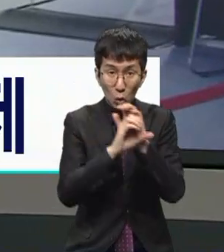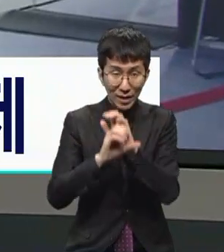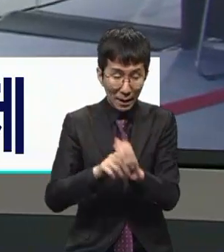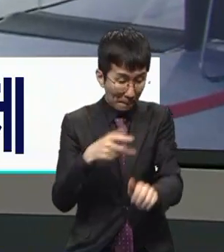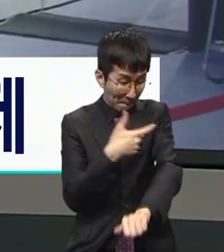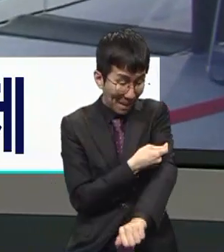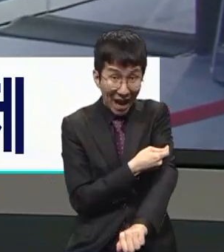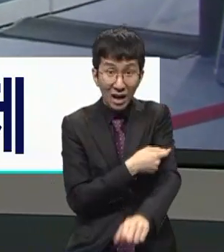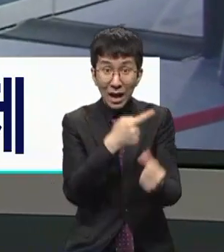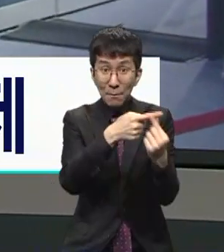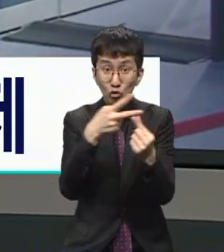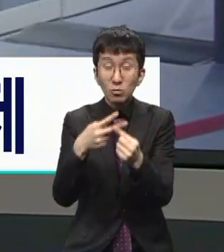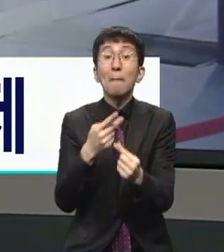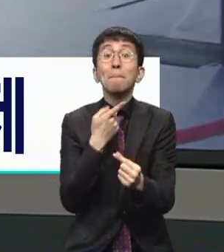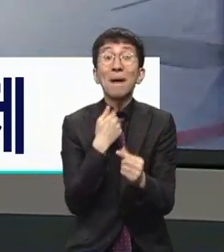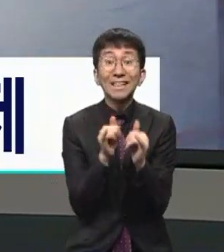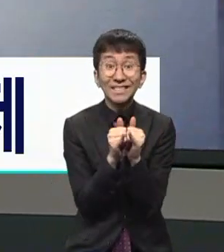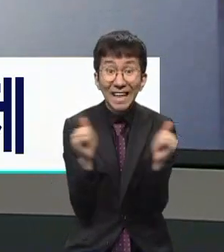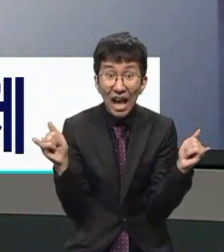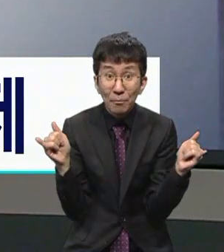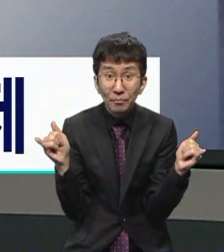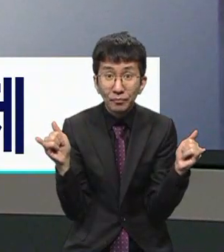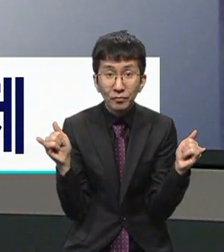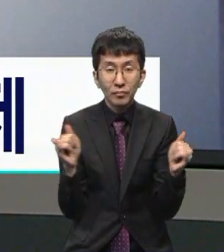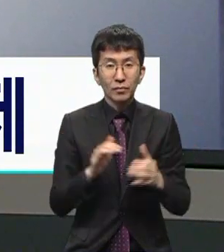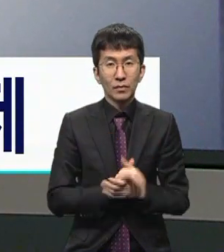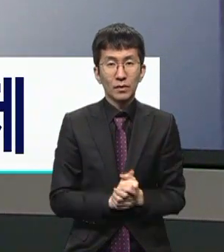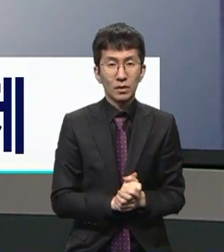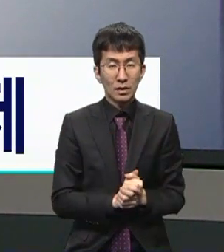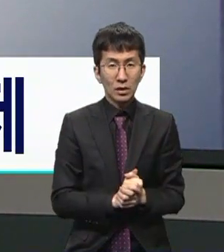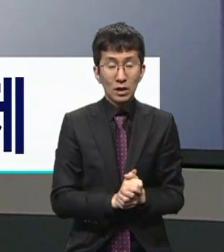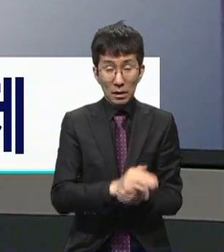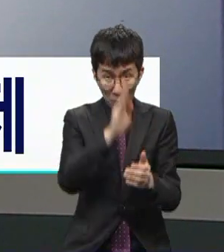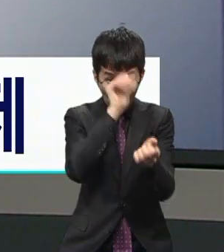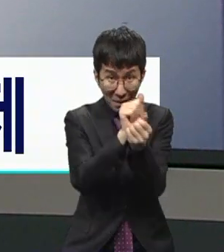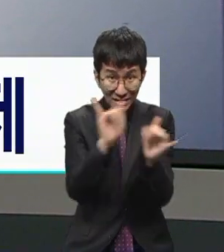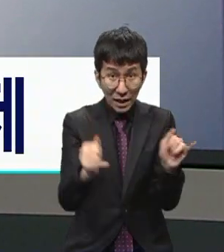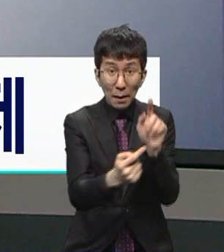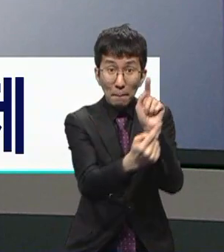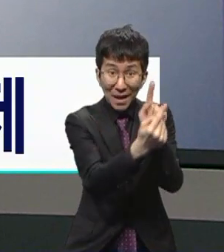2차 모두 접종한 사람들의 경우 확진자와 밀접 접촉하거나 외국에 다녀오더라도